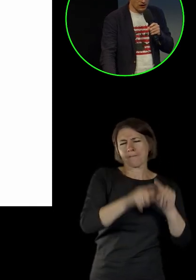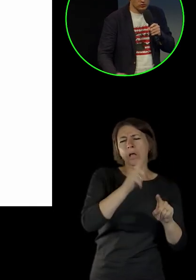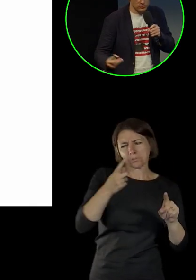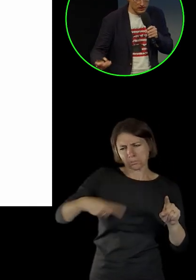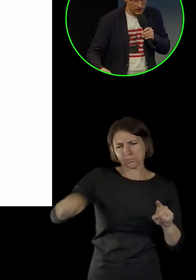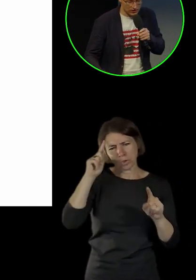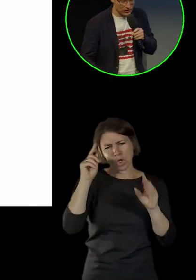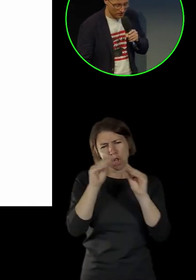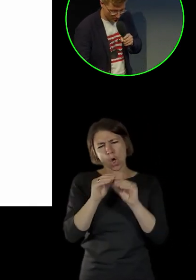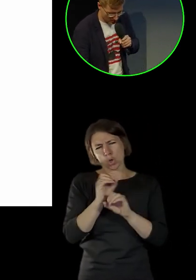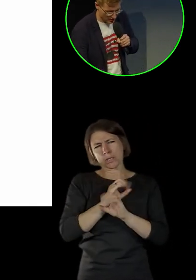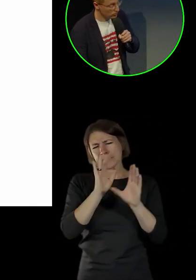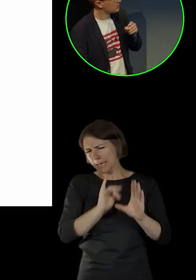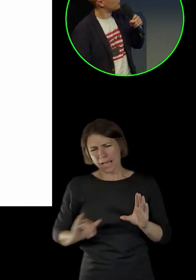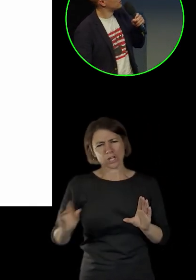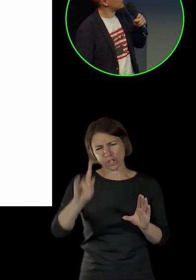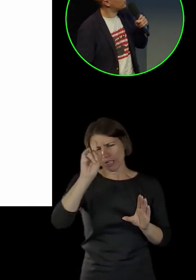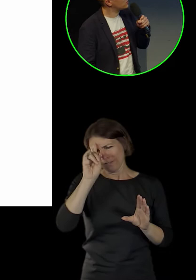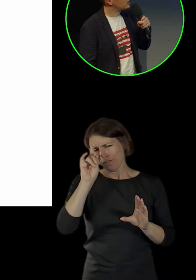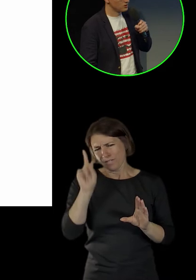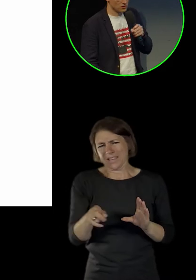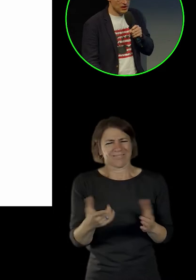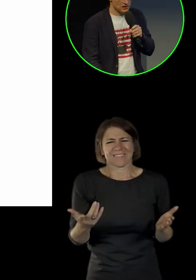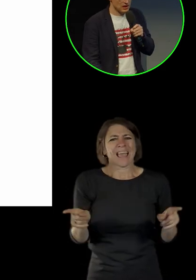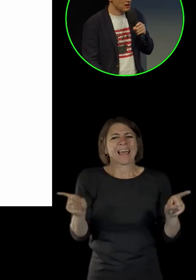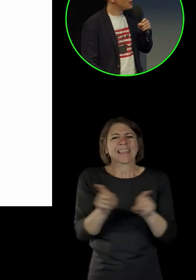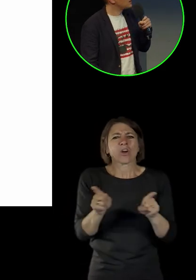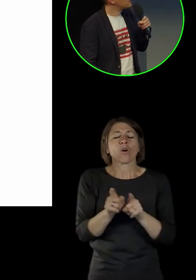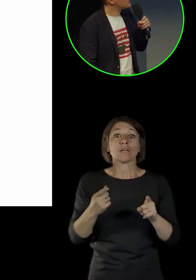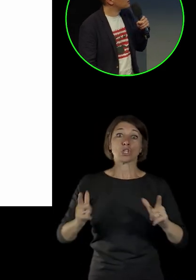A on to vlastně ví každej od začátku. Je to prostě to prostředí okolo nás a každý si